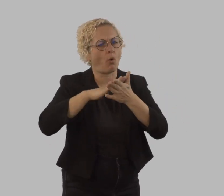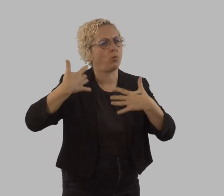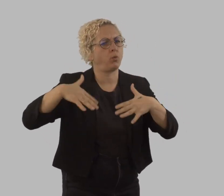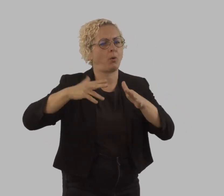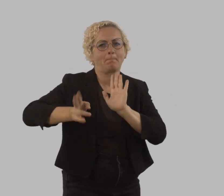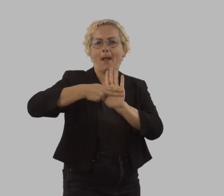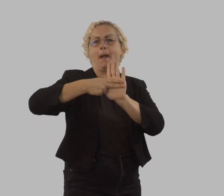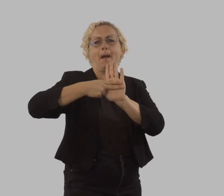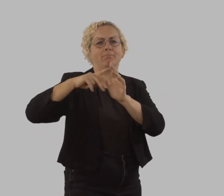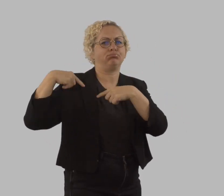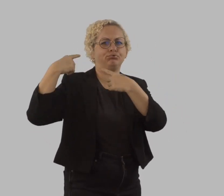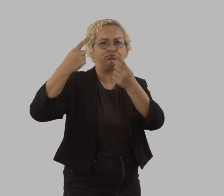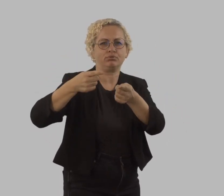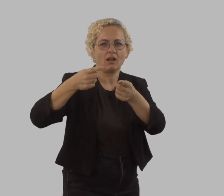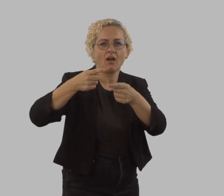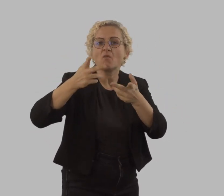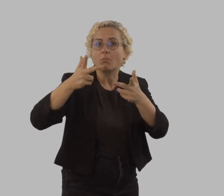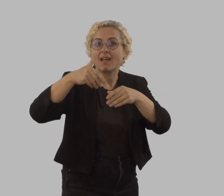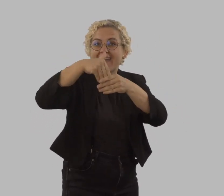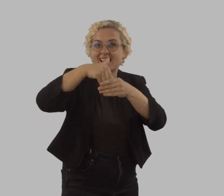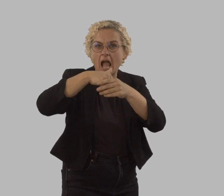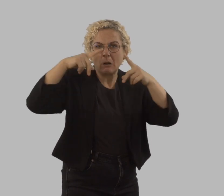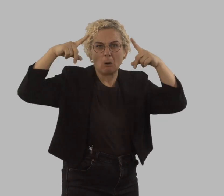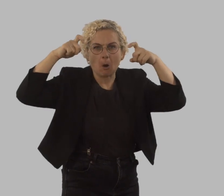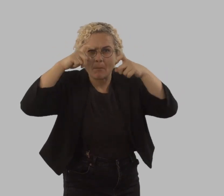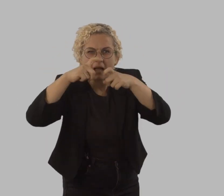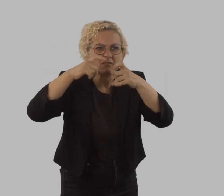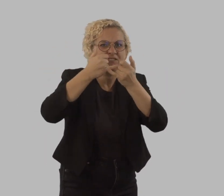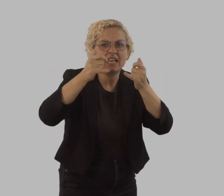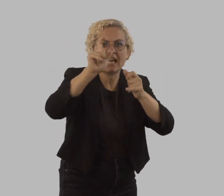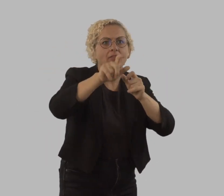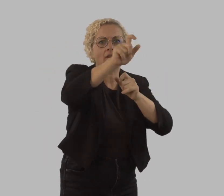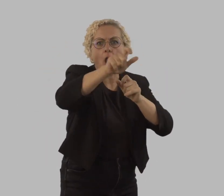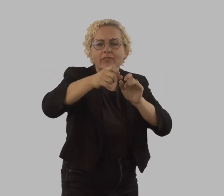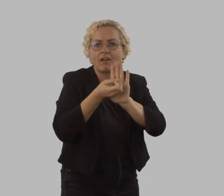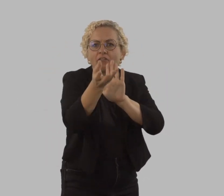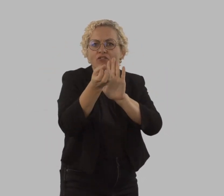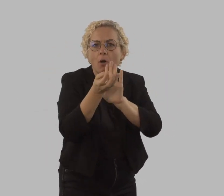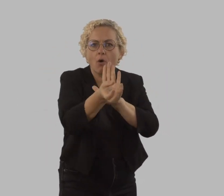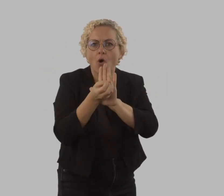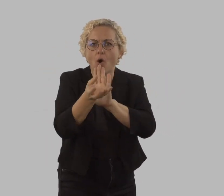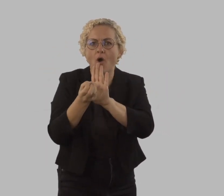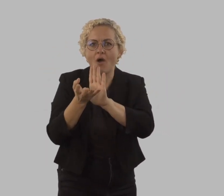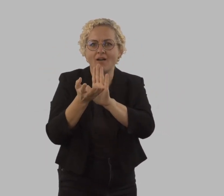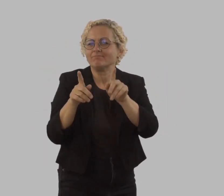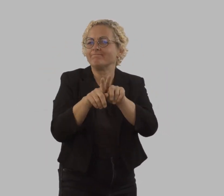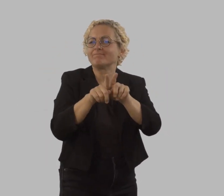State Of The Art, wenn es darum geht, komplexe Inhalte an die Leute zu vermitteln.